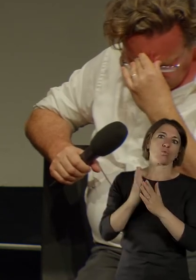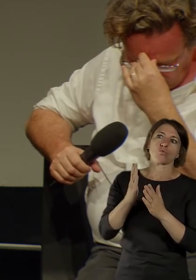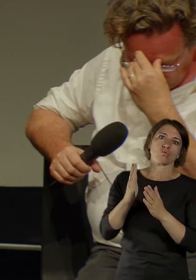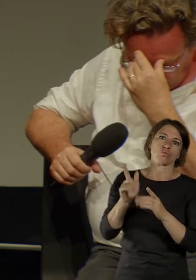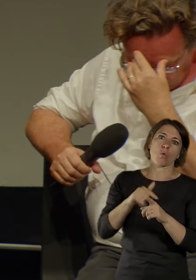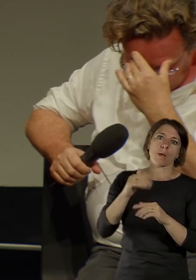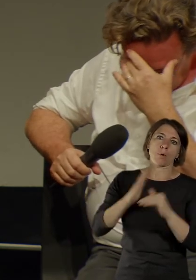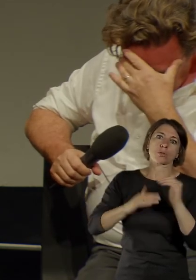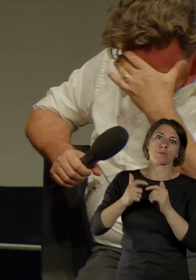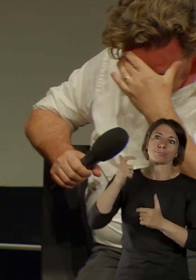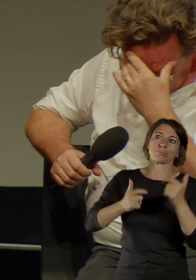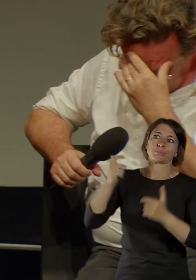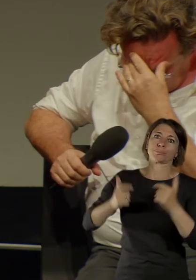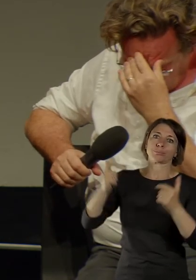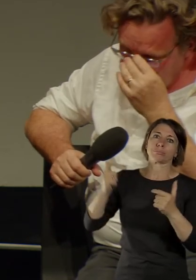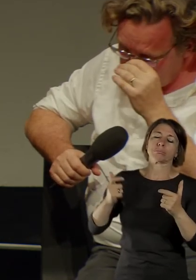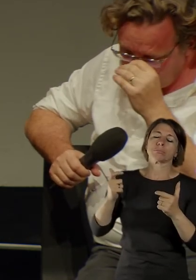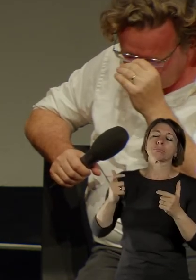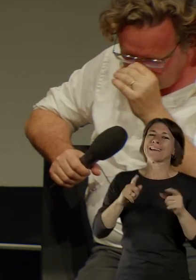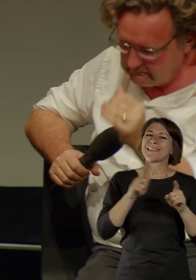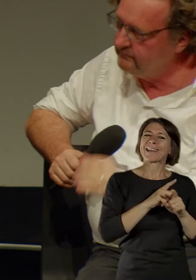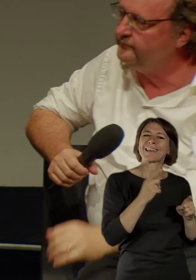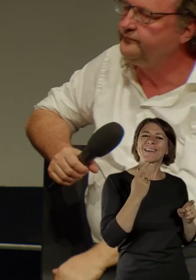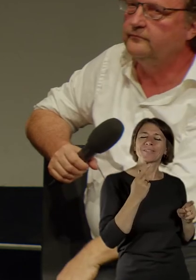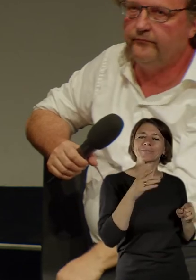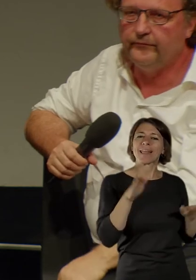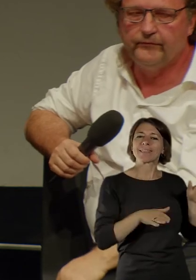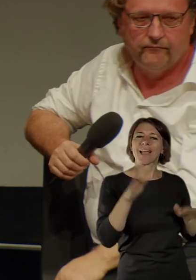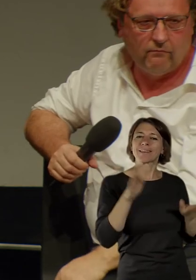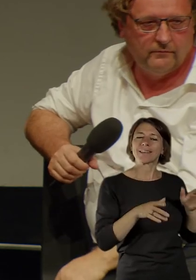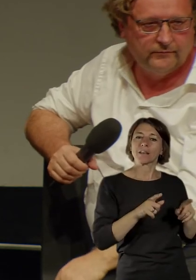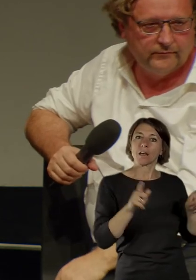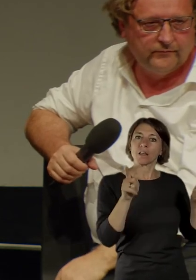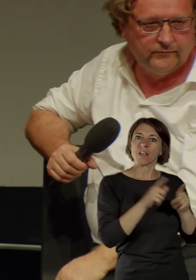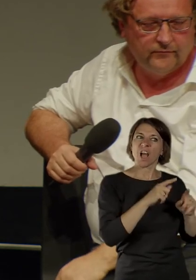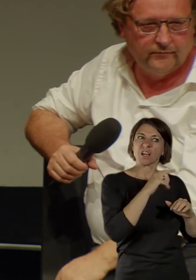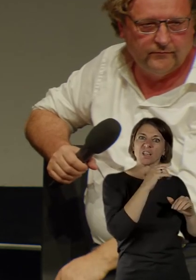nebo Letňany. Dlouho se hledá a vymýšlí, co tam vznikne. Tam máme obrovské pole,